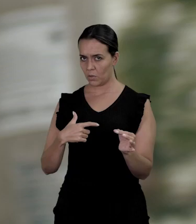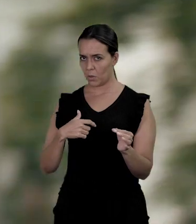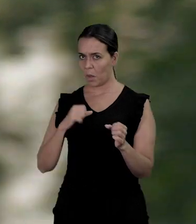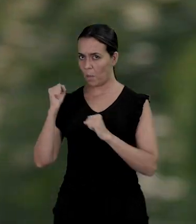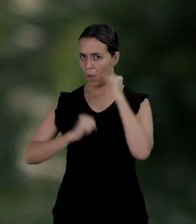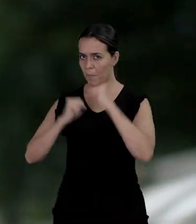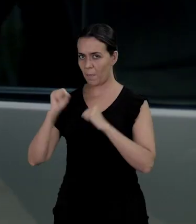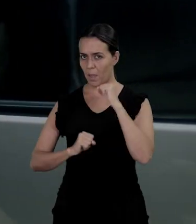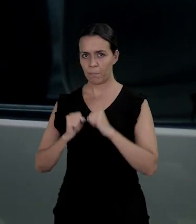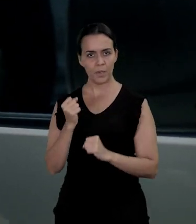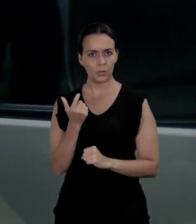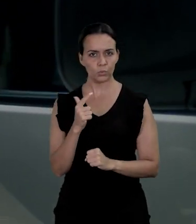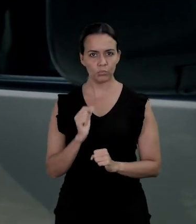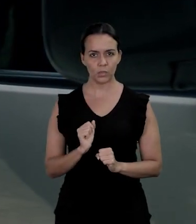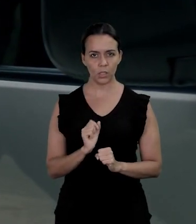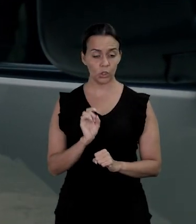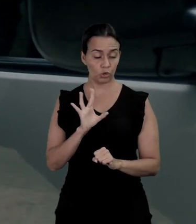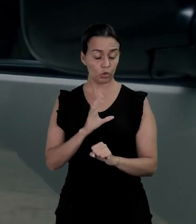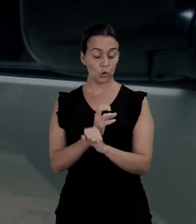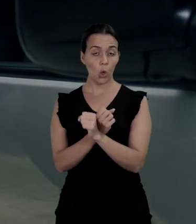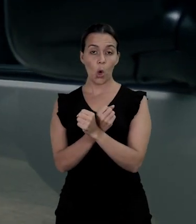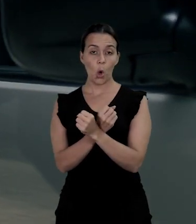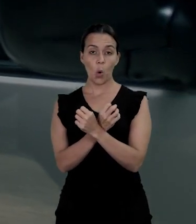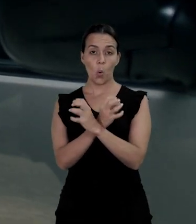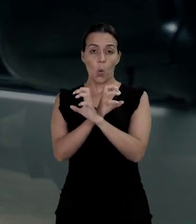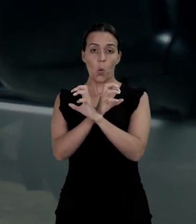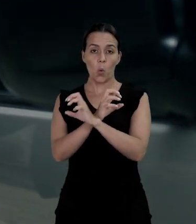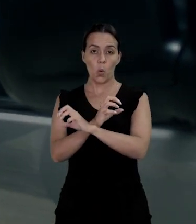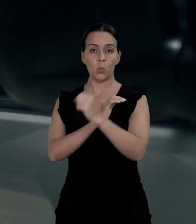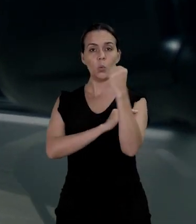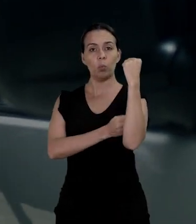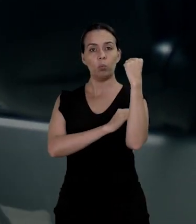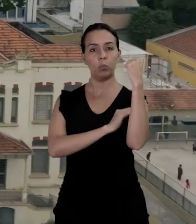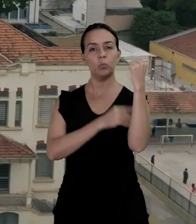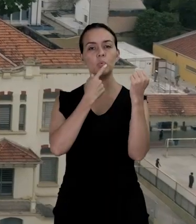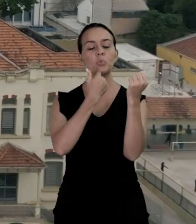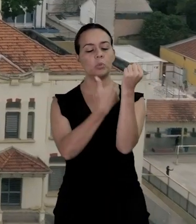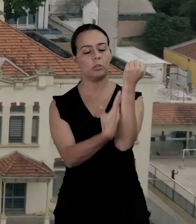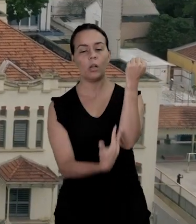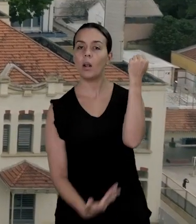ele não é um feixe de ossos, músculos e sangue.